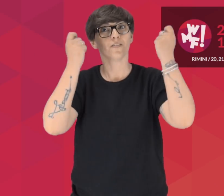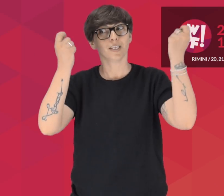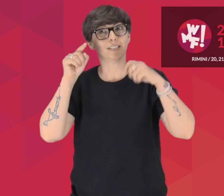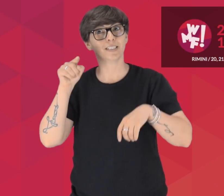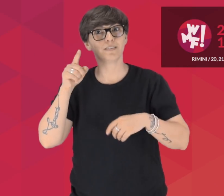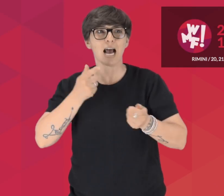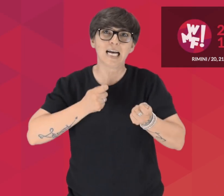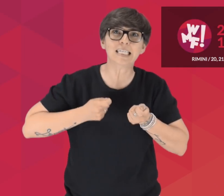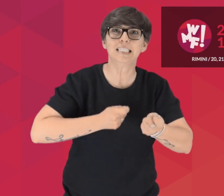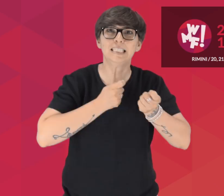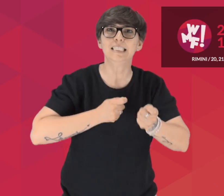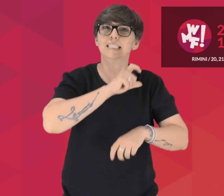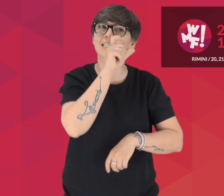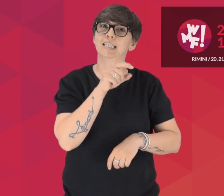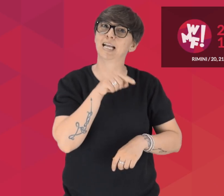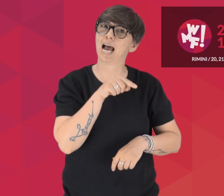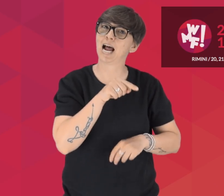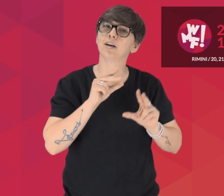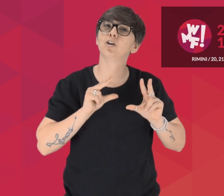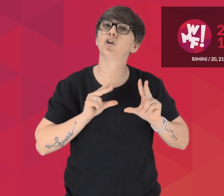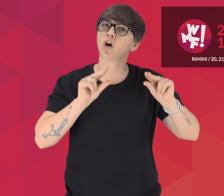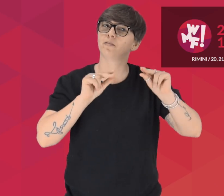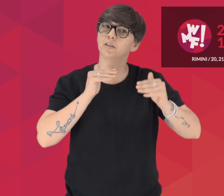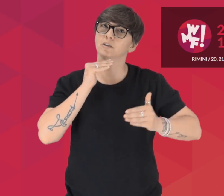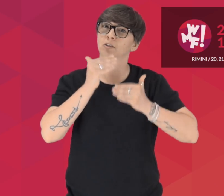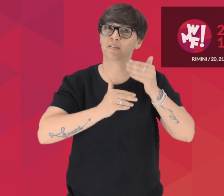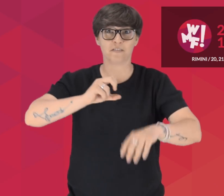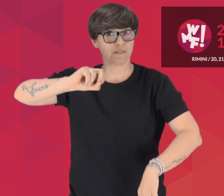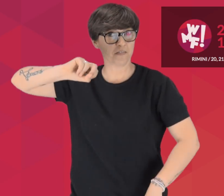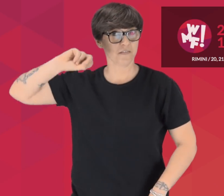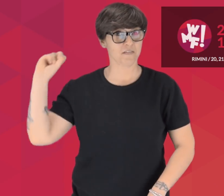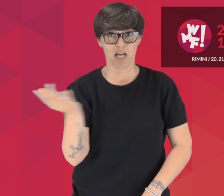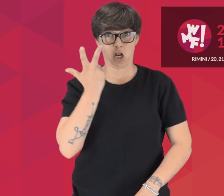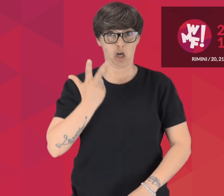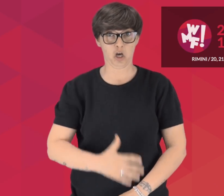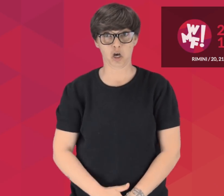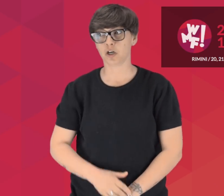Il Festival rappresenta un acceleratore del processo di innovazione del nostro Paese.